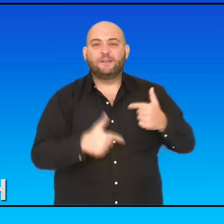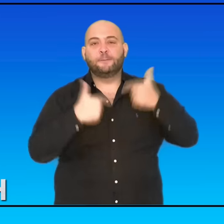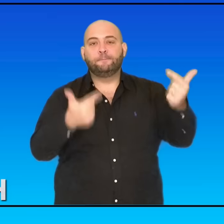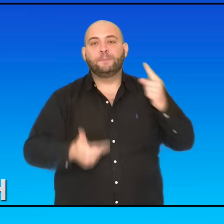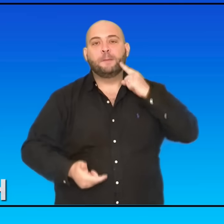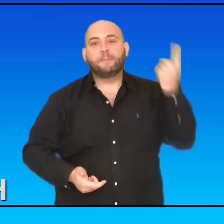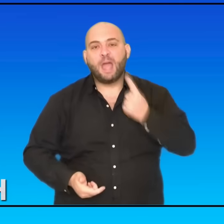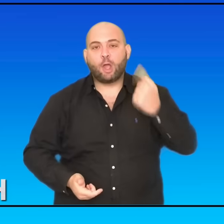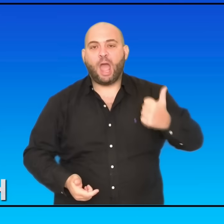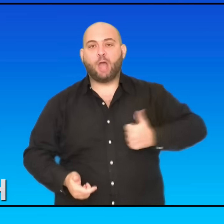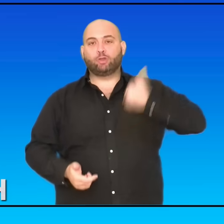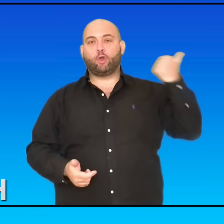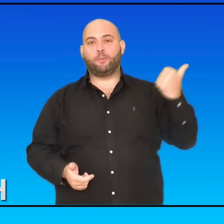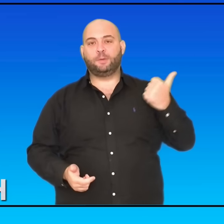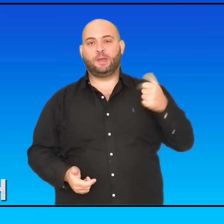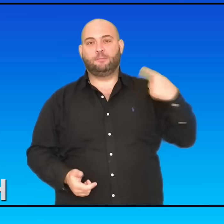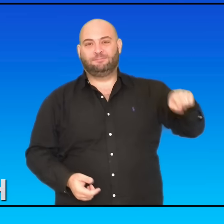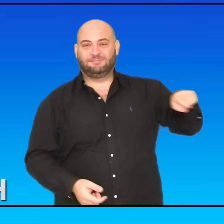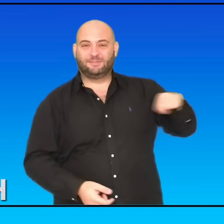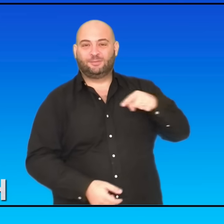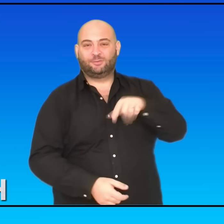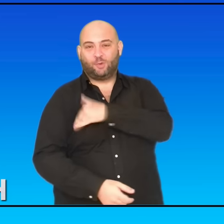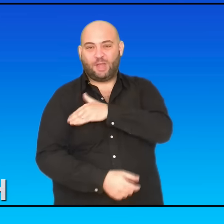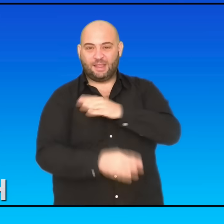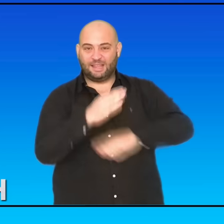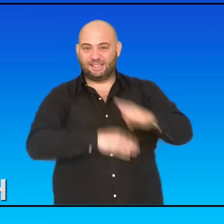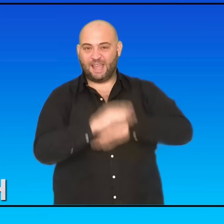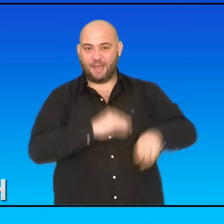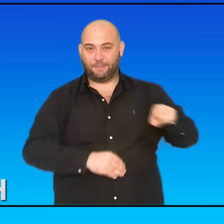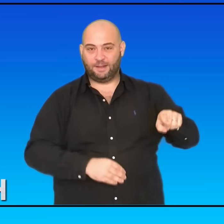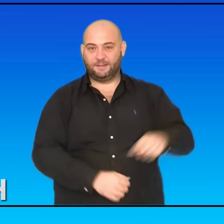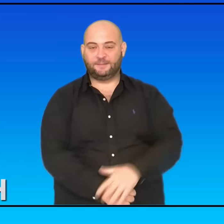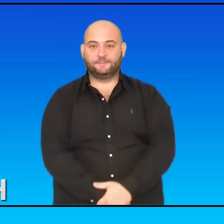che permette agli studenti disabili di avere più autonomia.